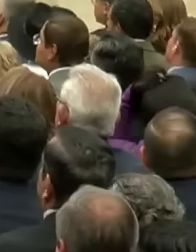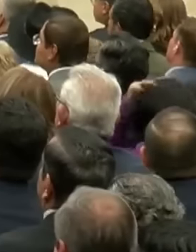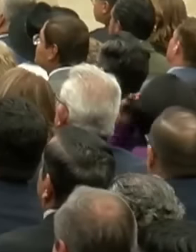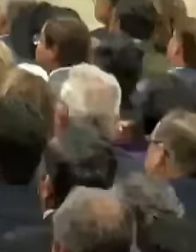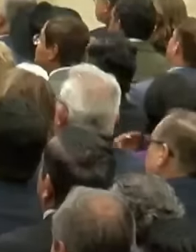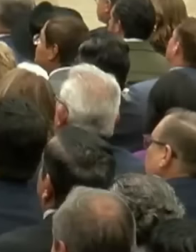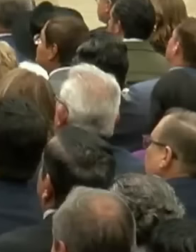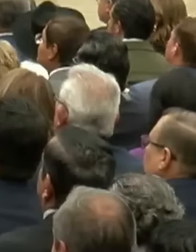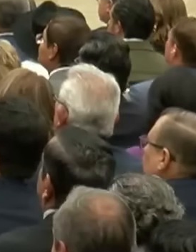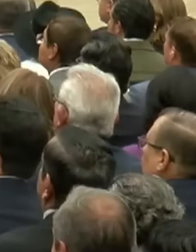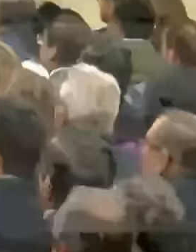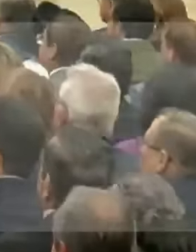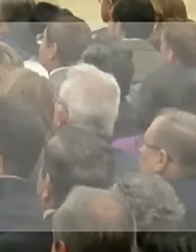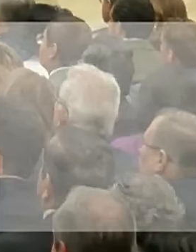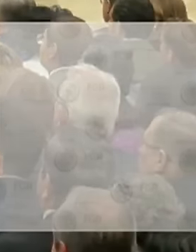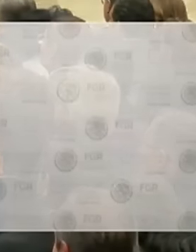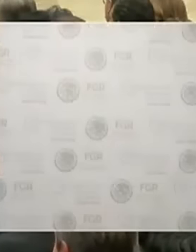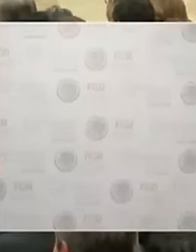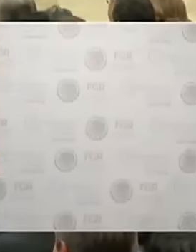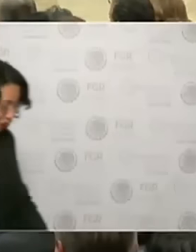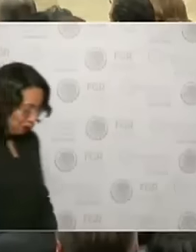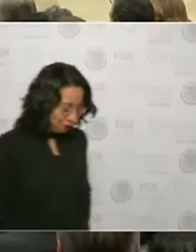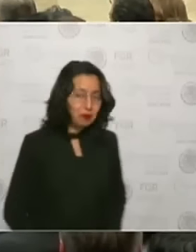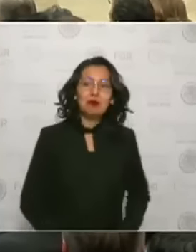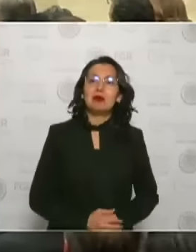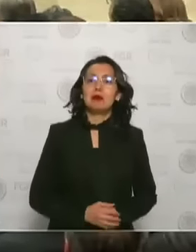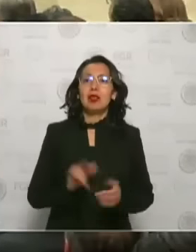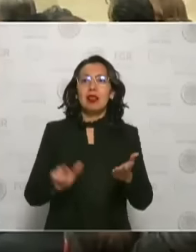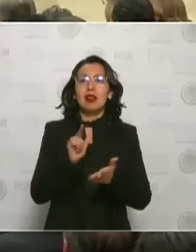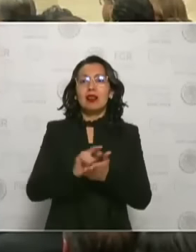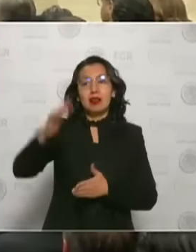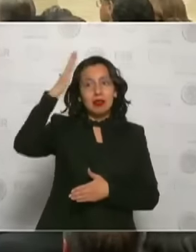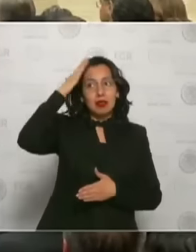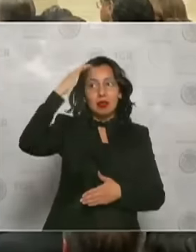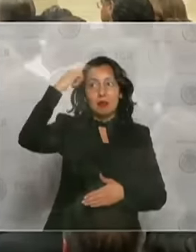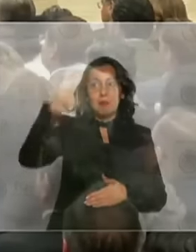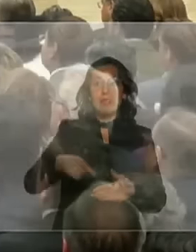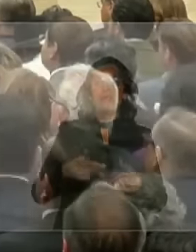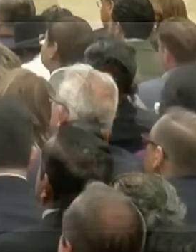Asimismo, la entrada en vigor de la Ley General para investigar, para prevenir,